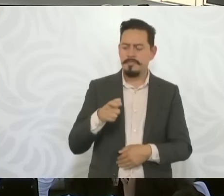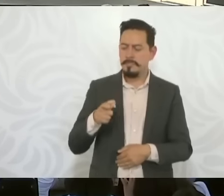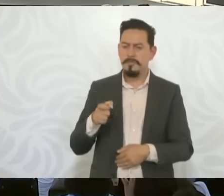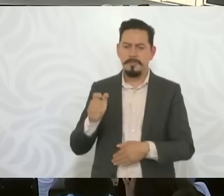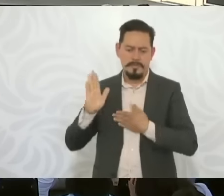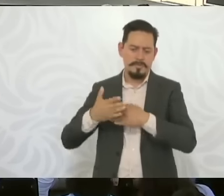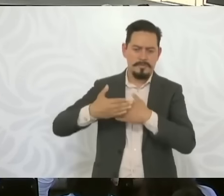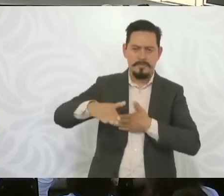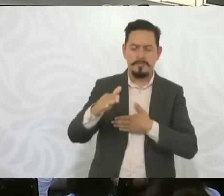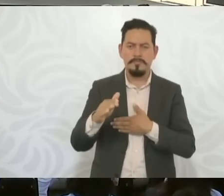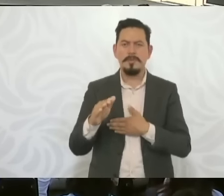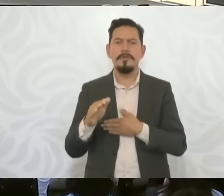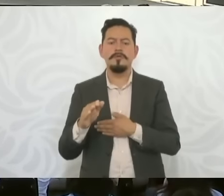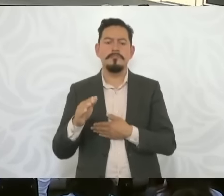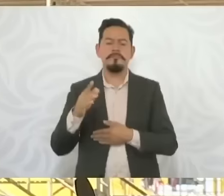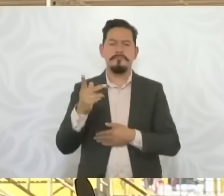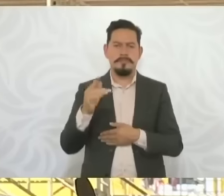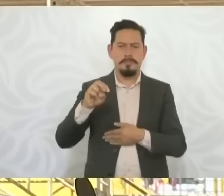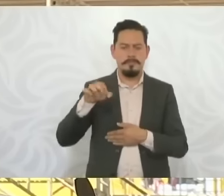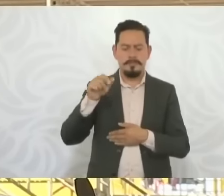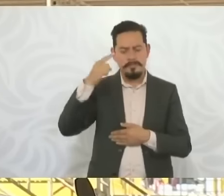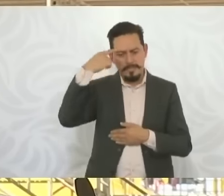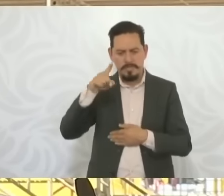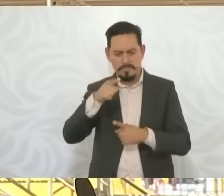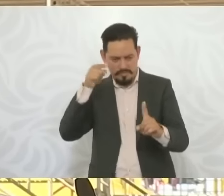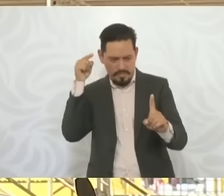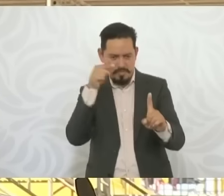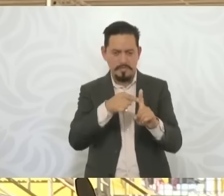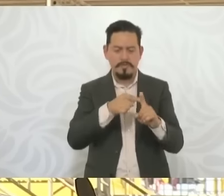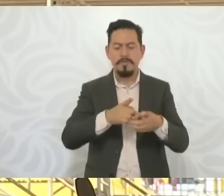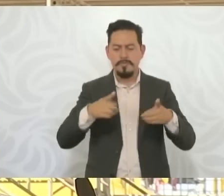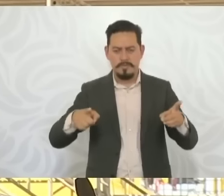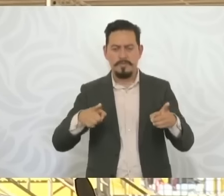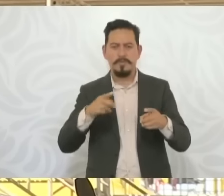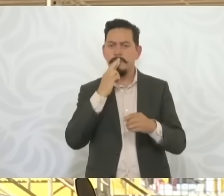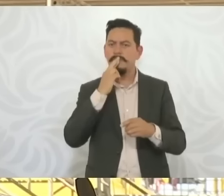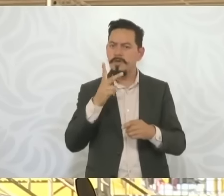del petróleo orientada al análisis estratégico de las tendencias, condiciones y perspectivas